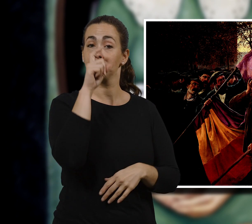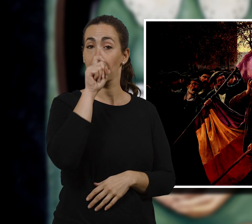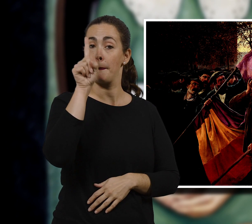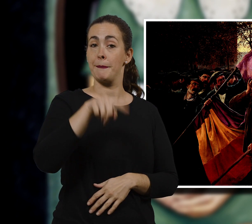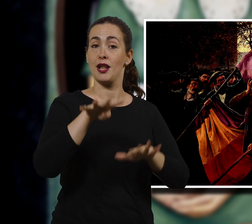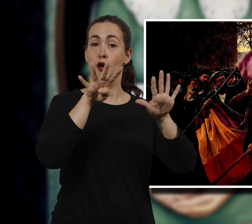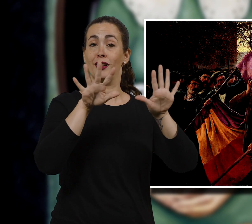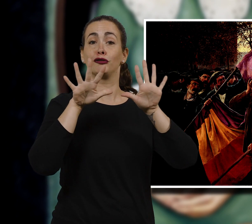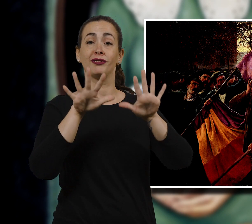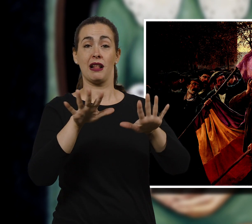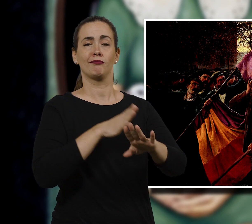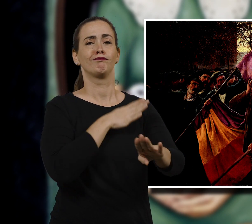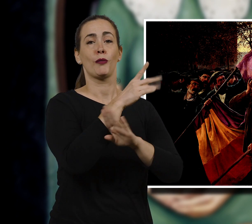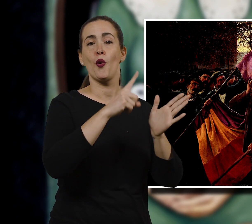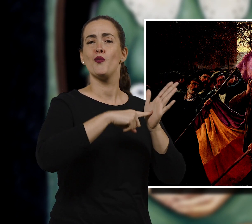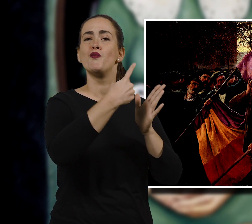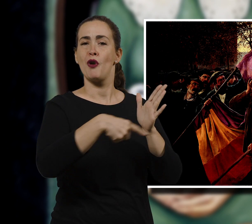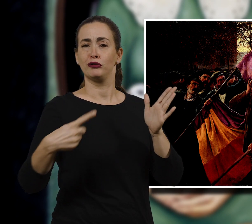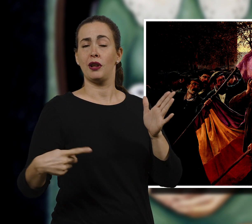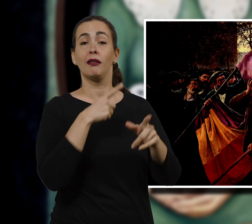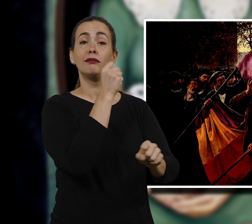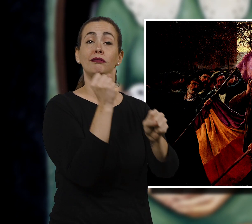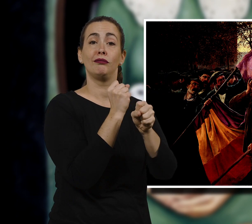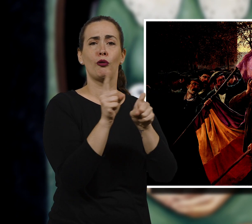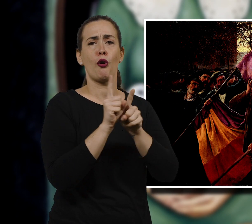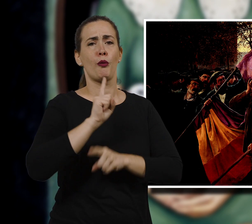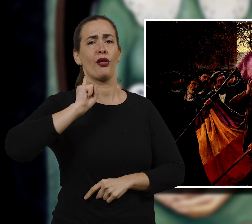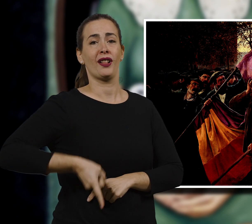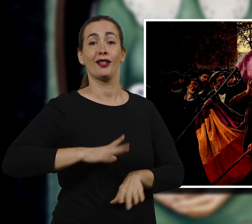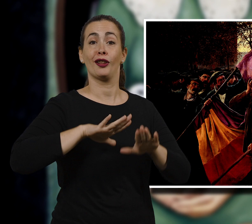El 1910 va marxar a Buenos Aires on ocupà la plaça de director